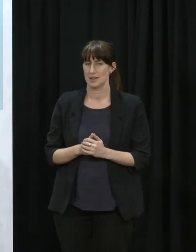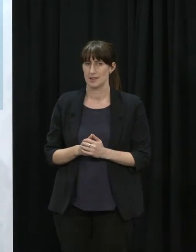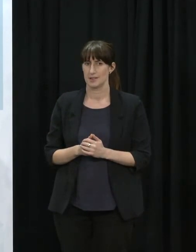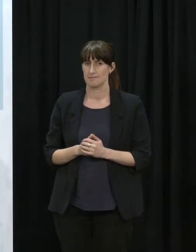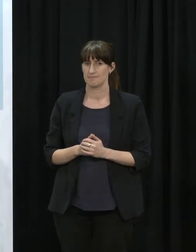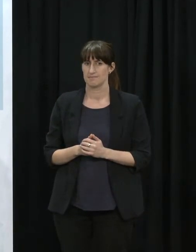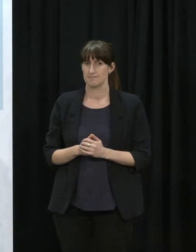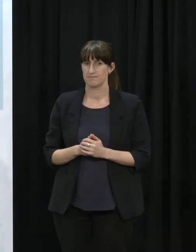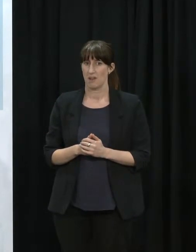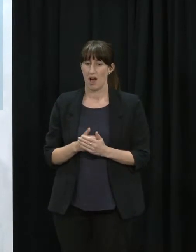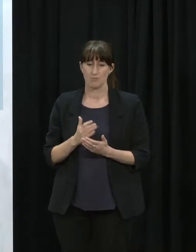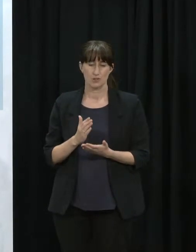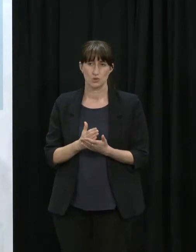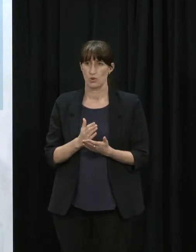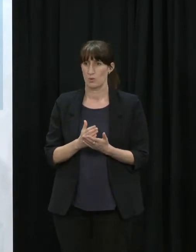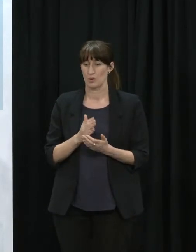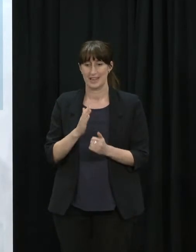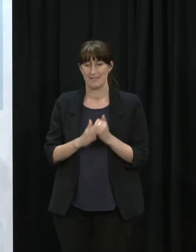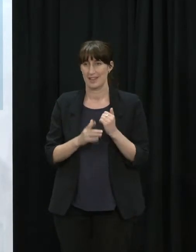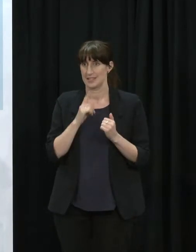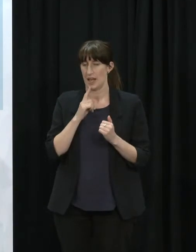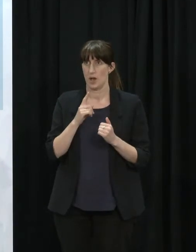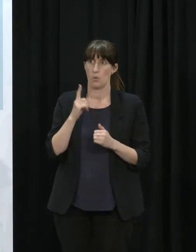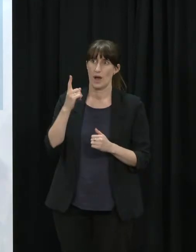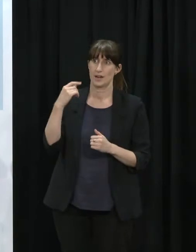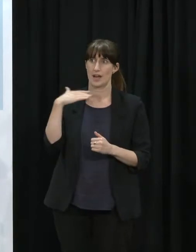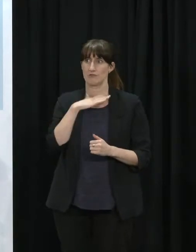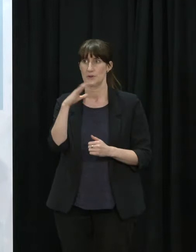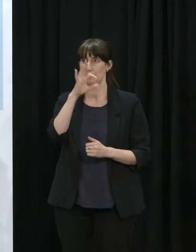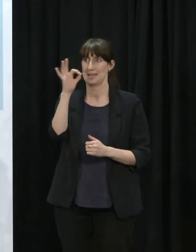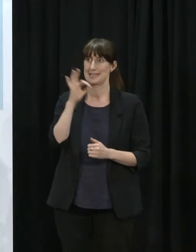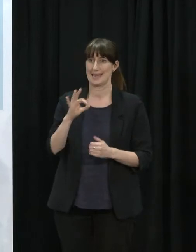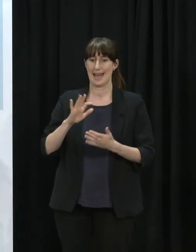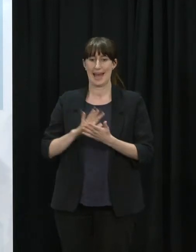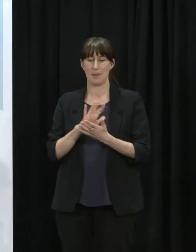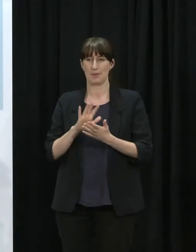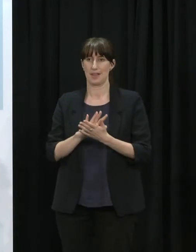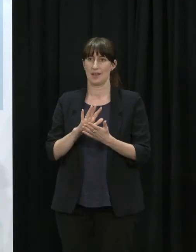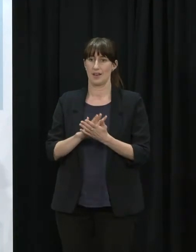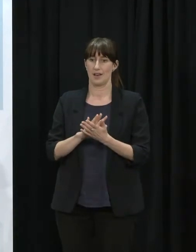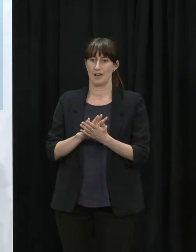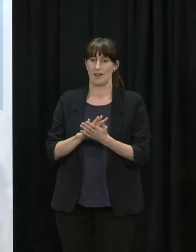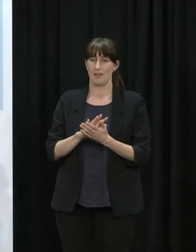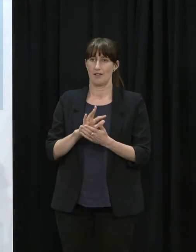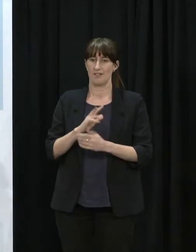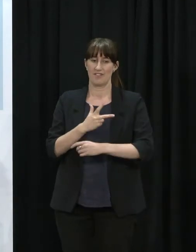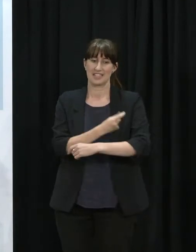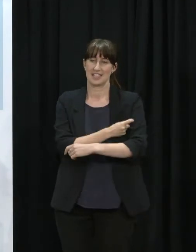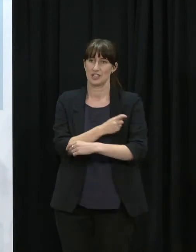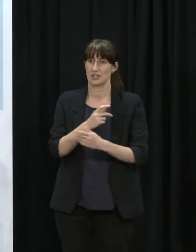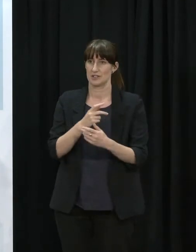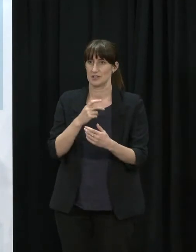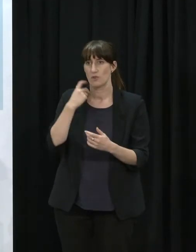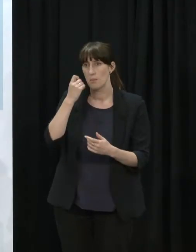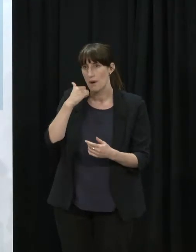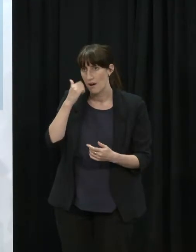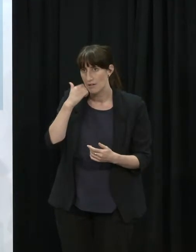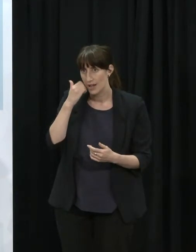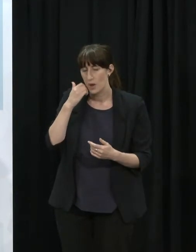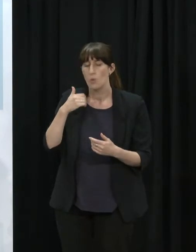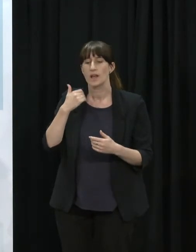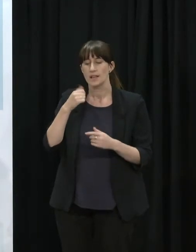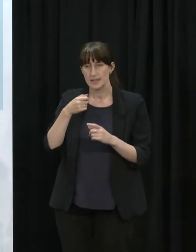pirangi au ki te whai wa nga